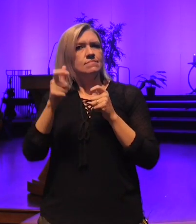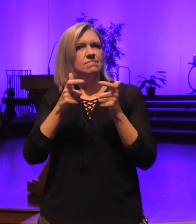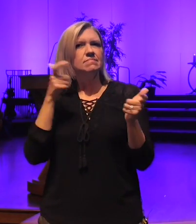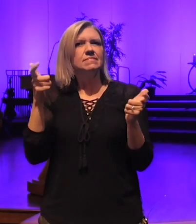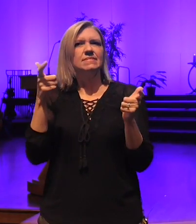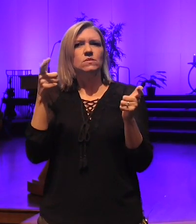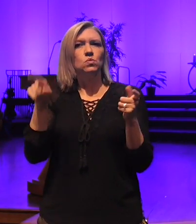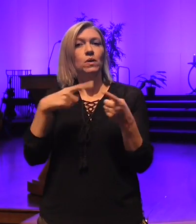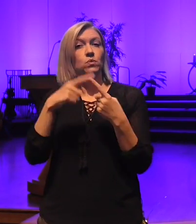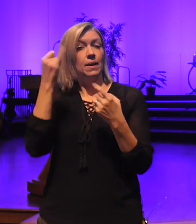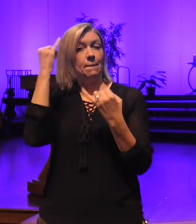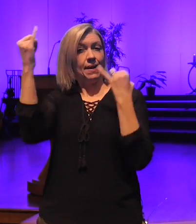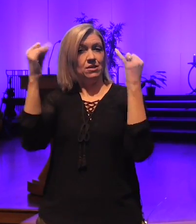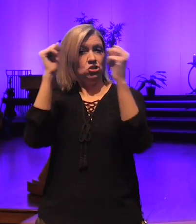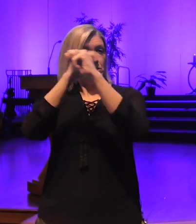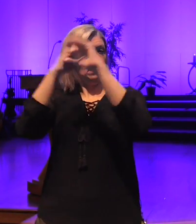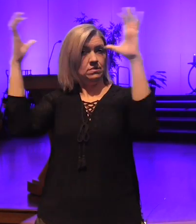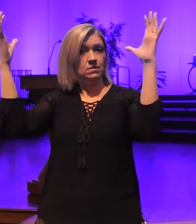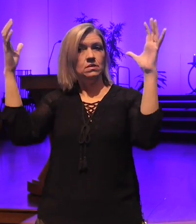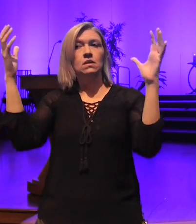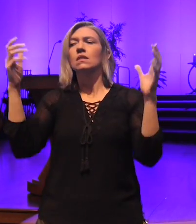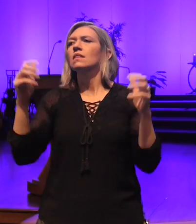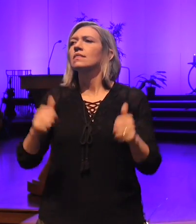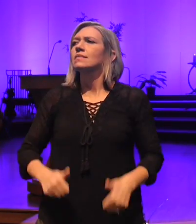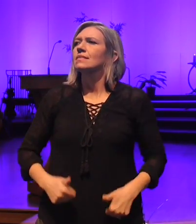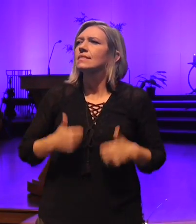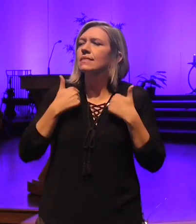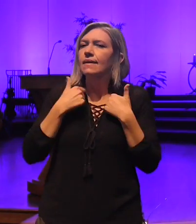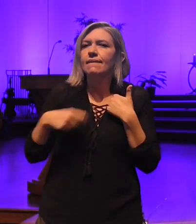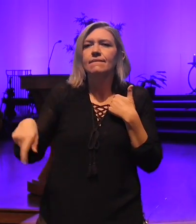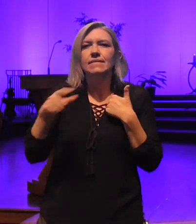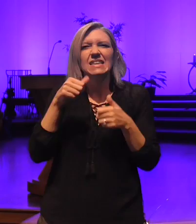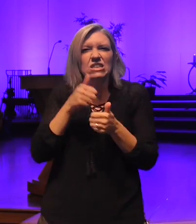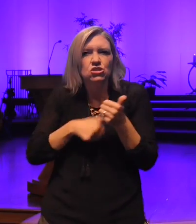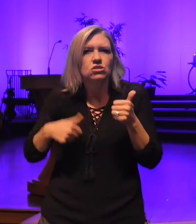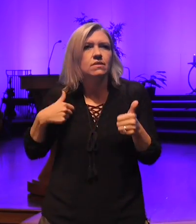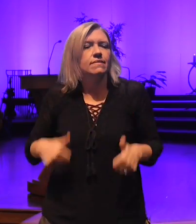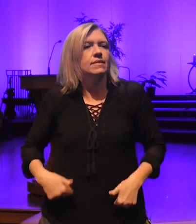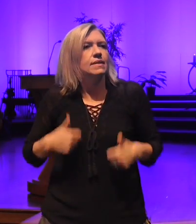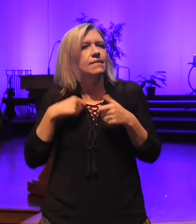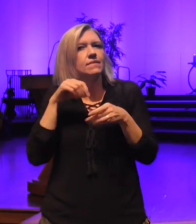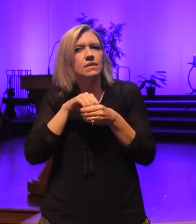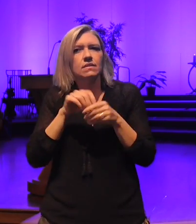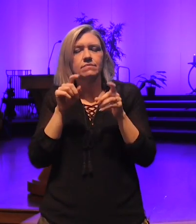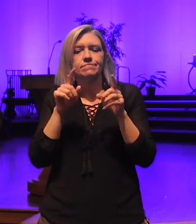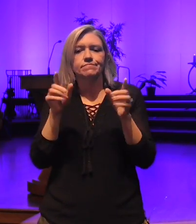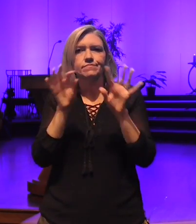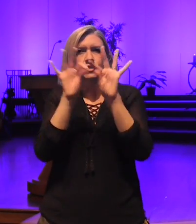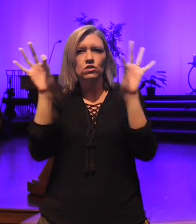marco cada uno de nosotros es nuestro sistema de creencias es lo que creemos que es posible creemos lo que